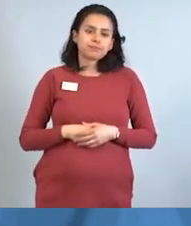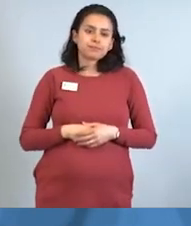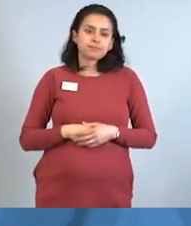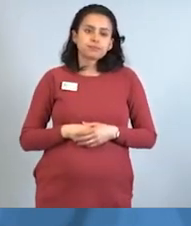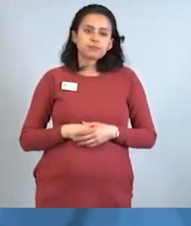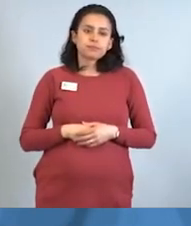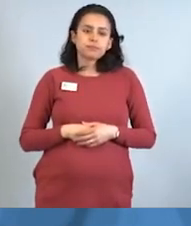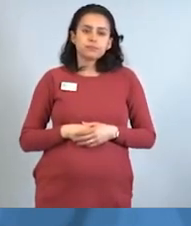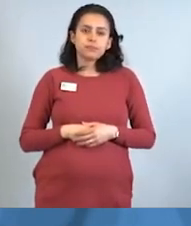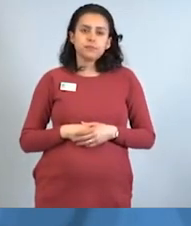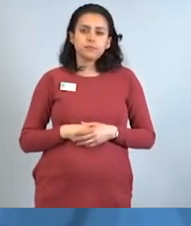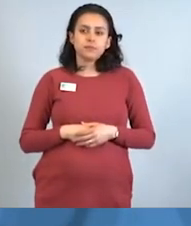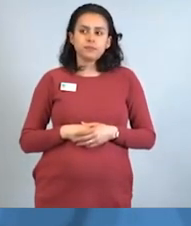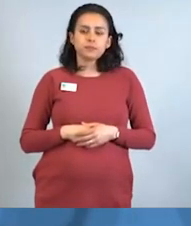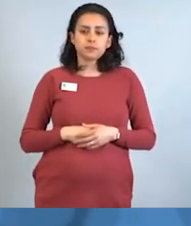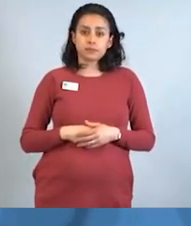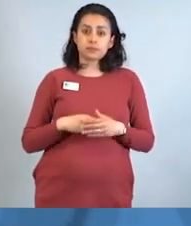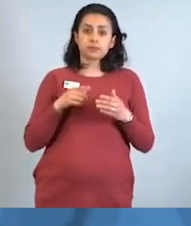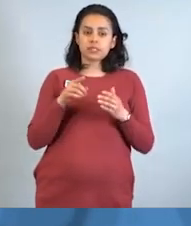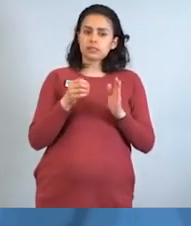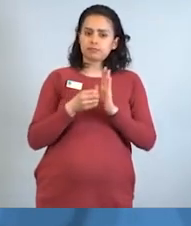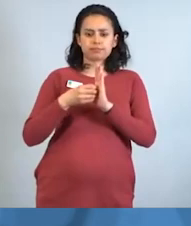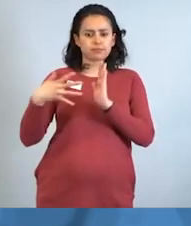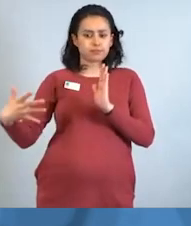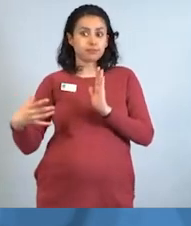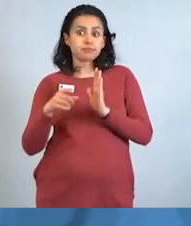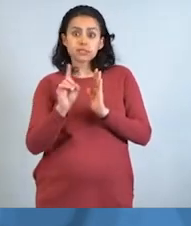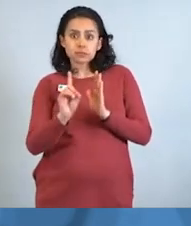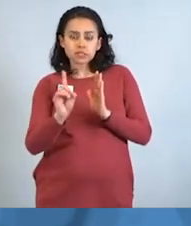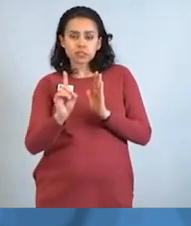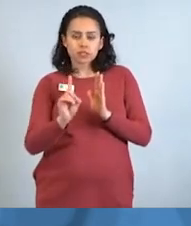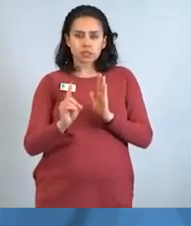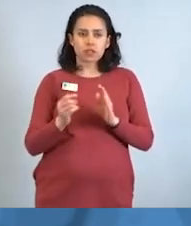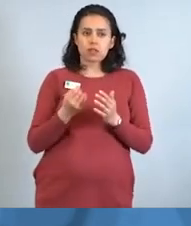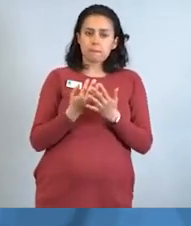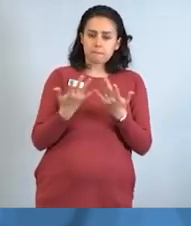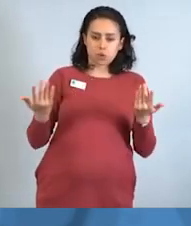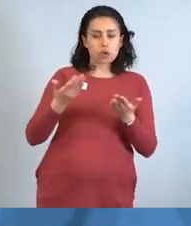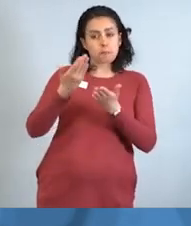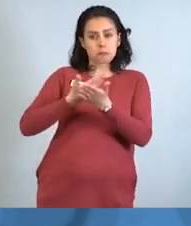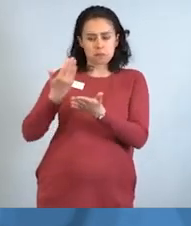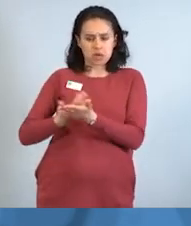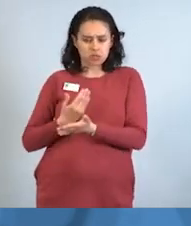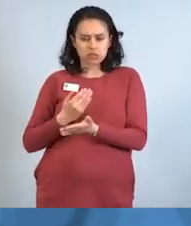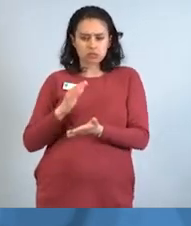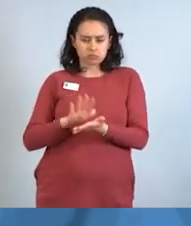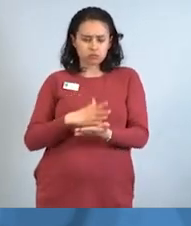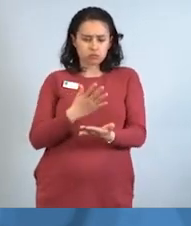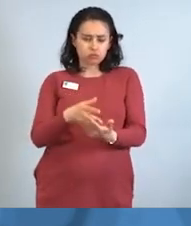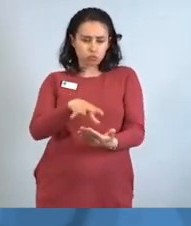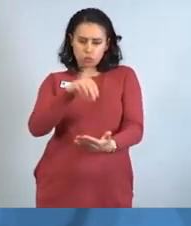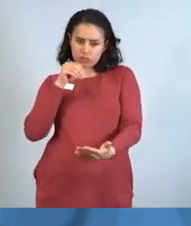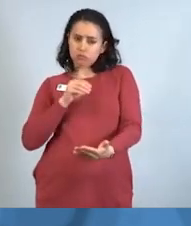Mitä tästä sitten seuraa? Monet maat ovat tulkinneet tätä signaalia tietysti omalla tavallaan.